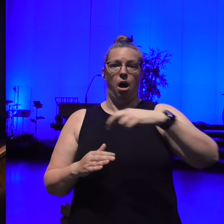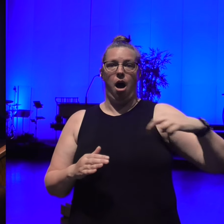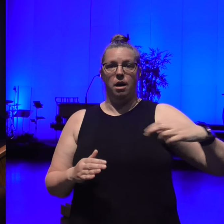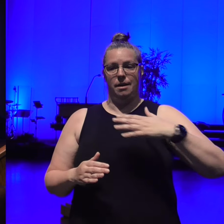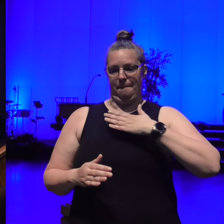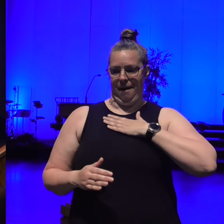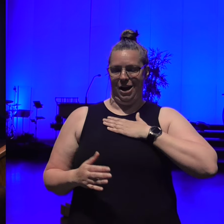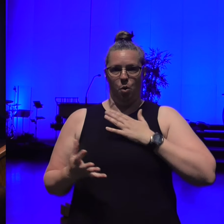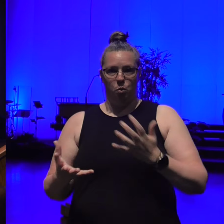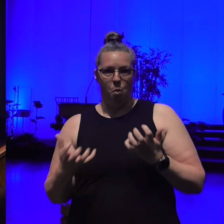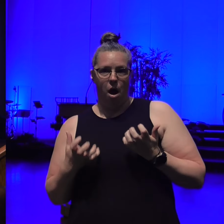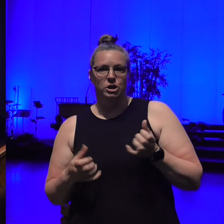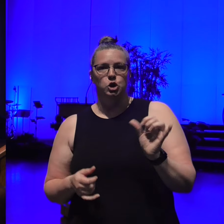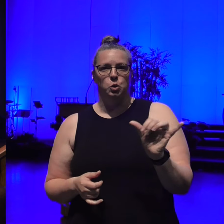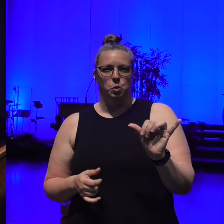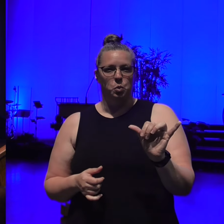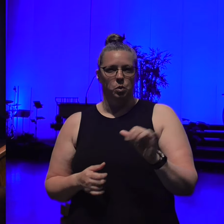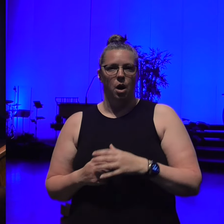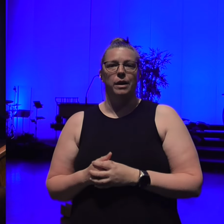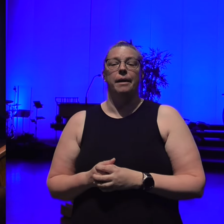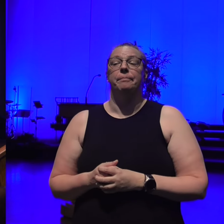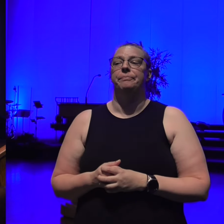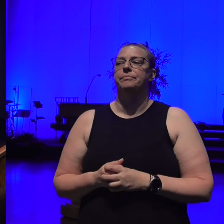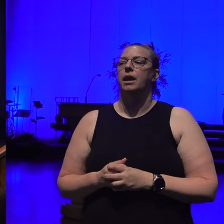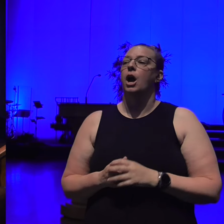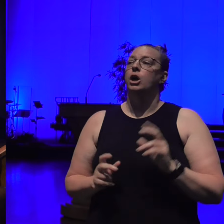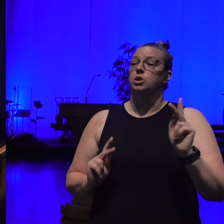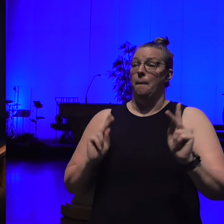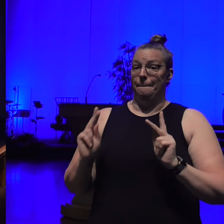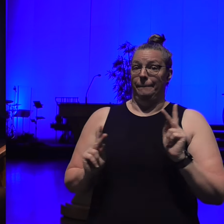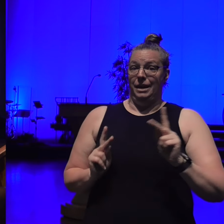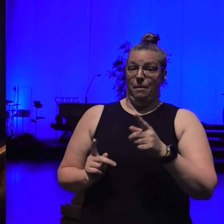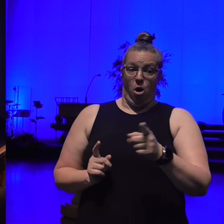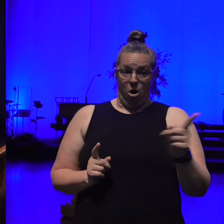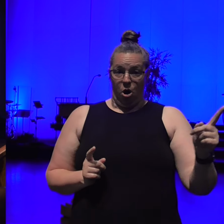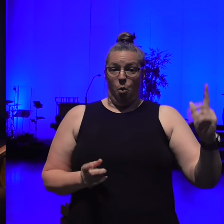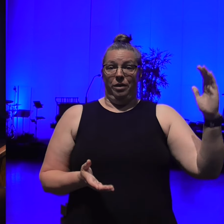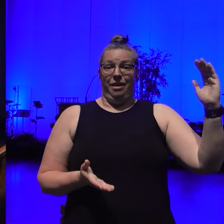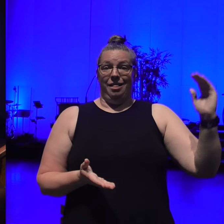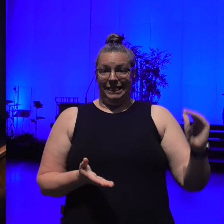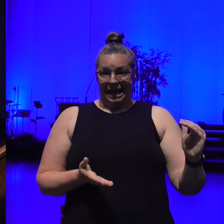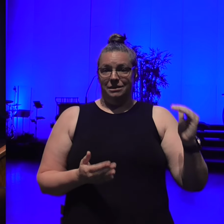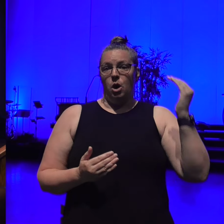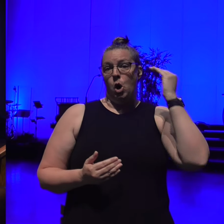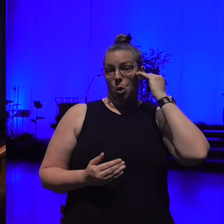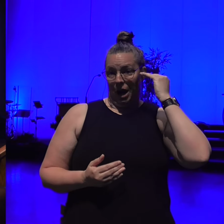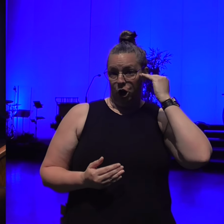nuestros propios deseos, no solo las personas con menor conciencia nos pisotean, sino que las personas que